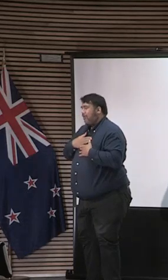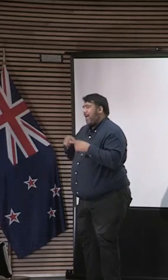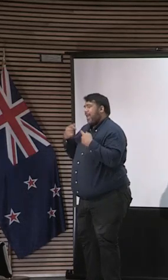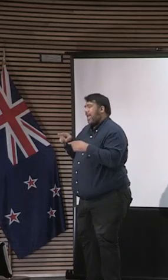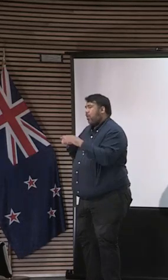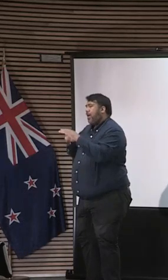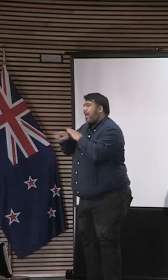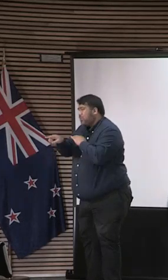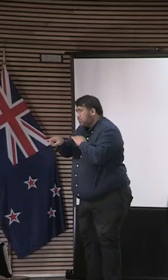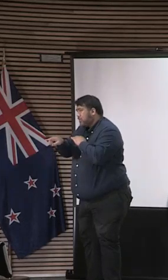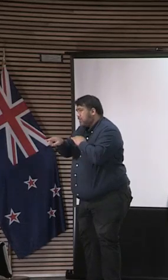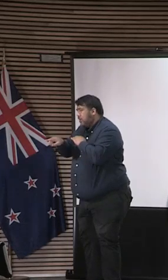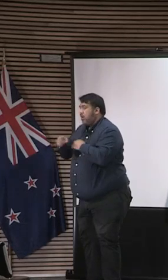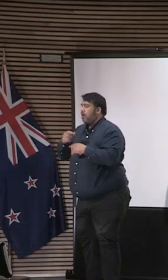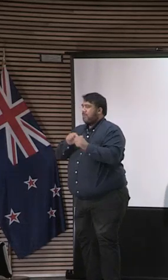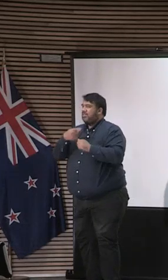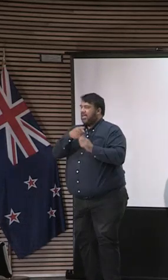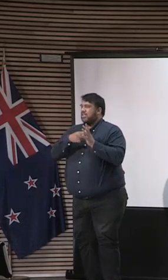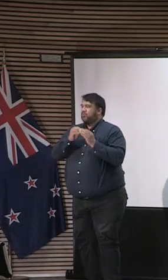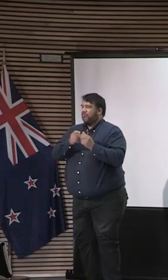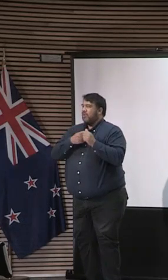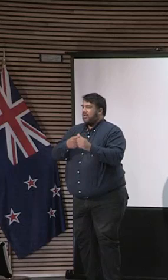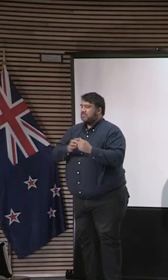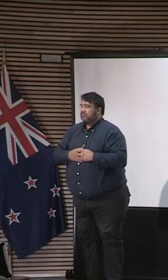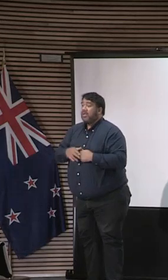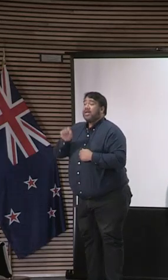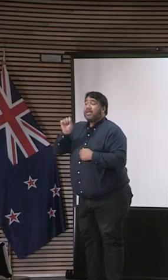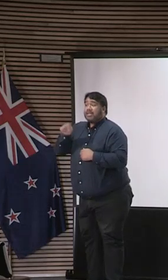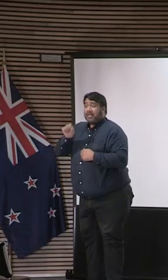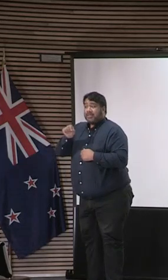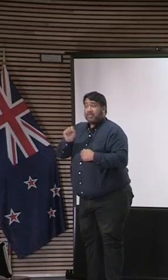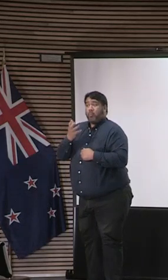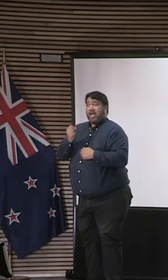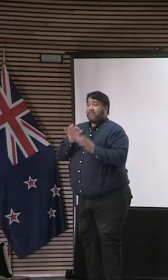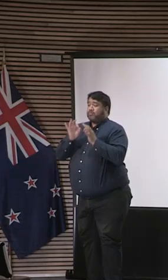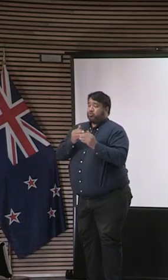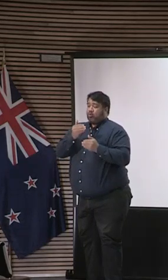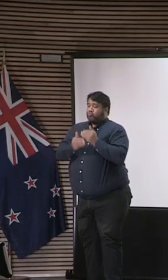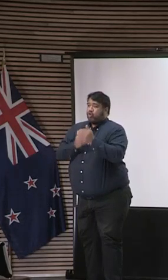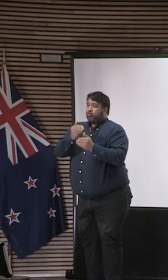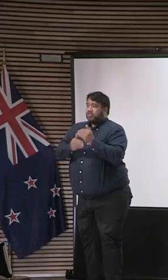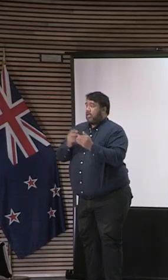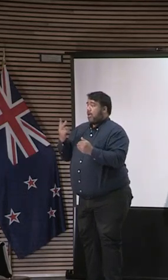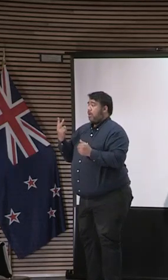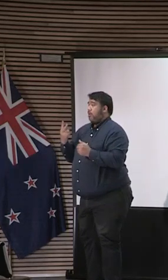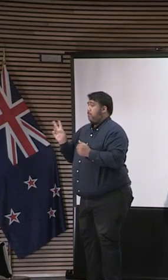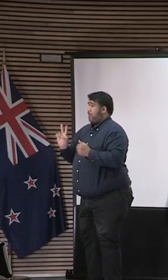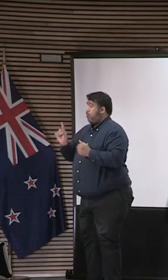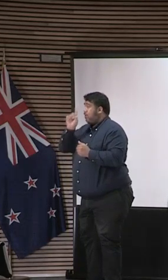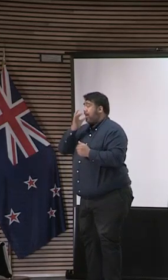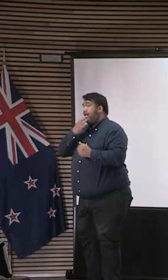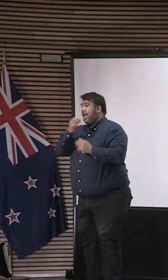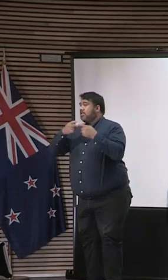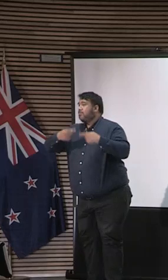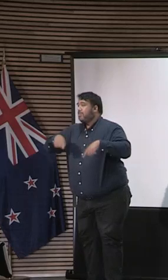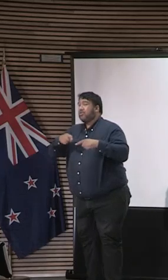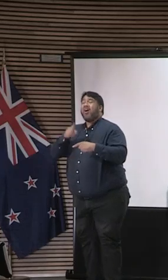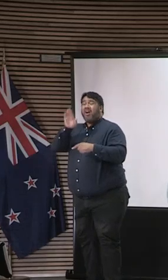tonu ki te taraiwa 14 ra. I raro